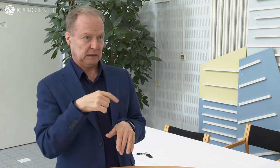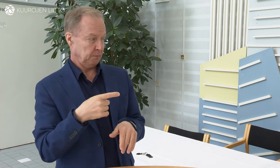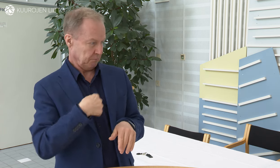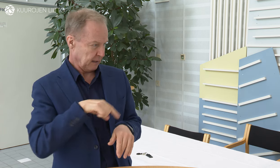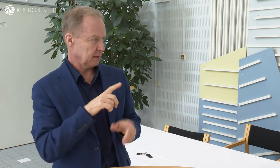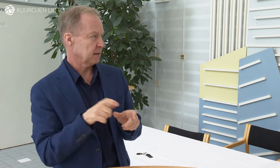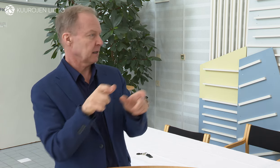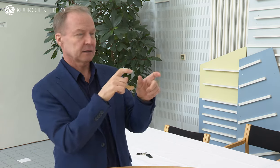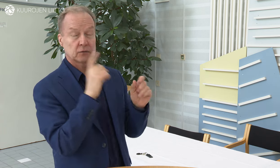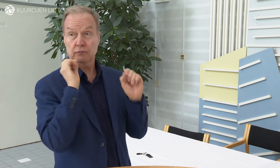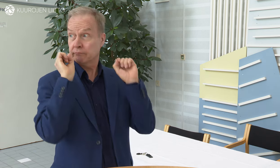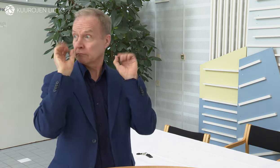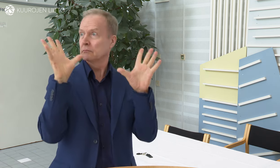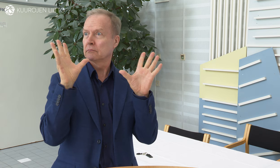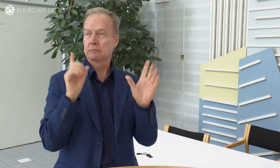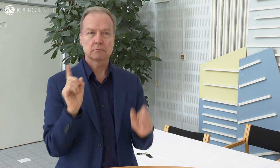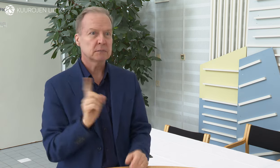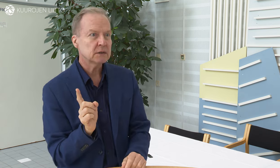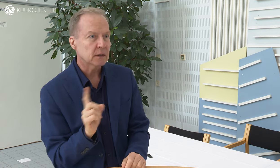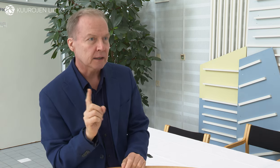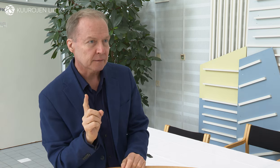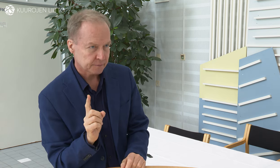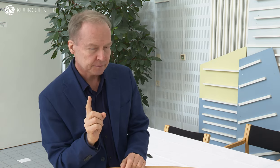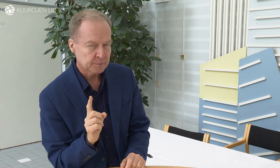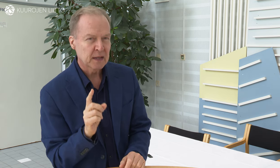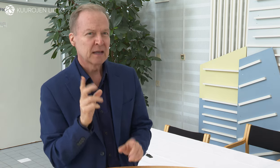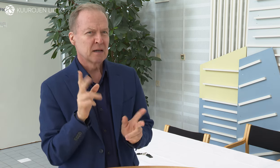Sekä me, että kaikki muut järjestöt yllättyivät.